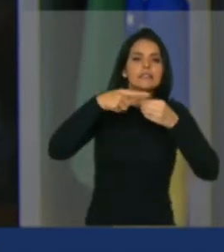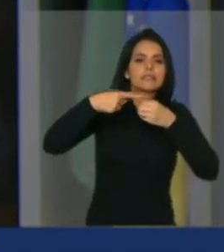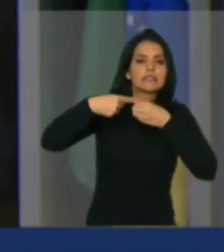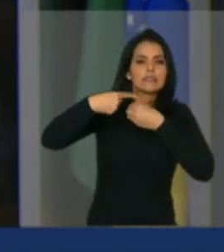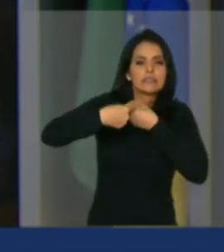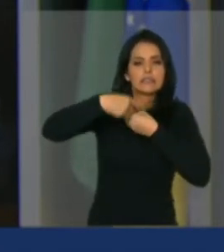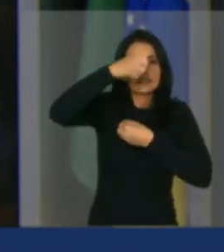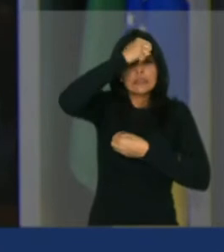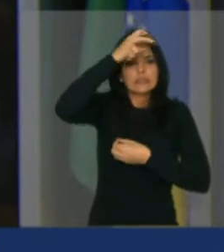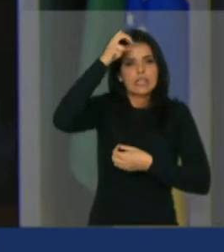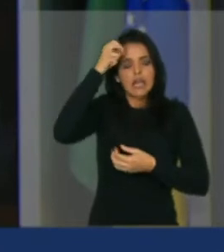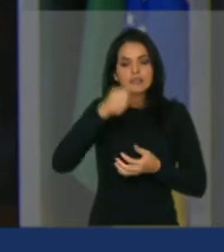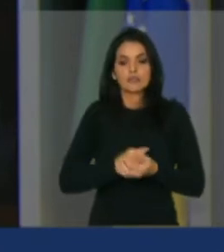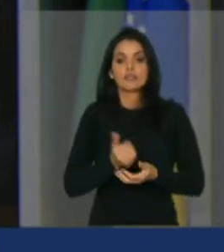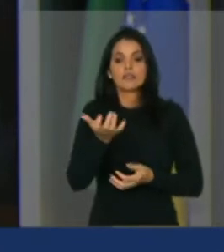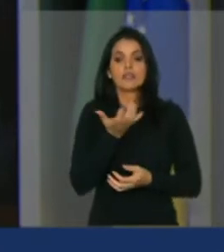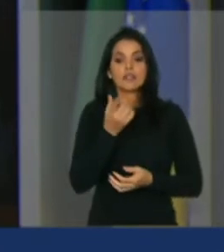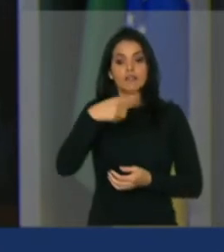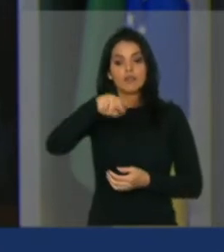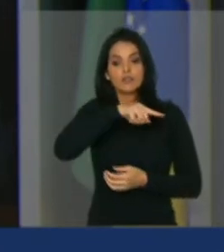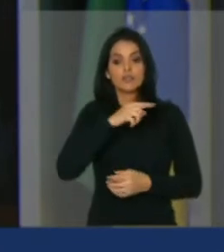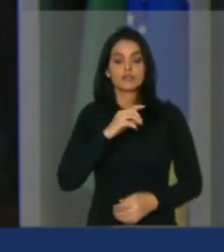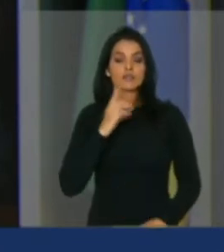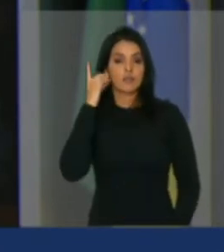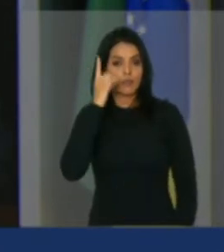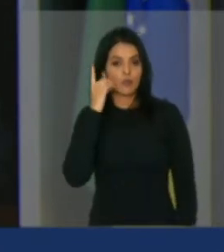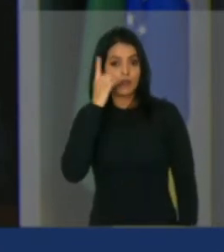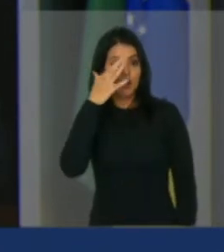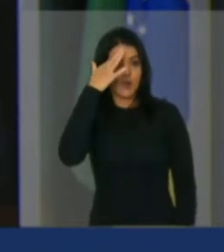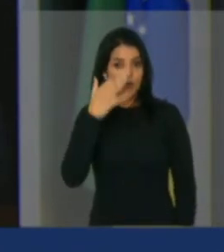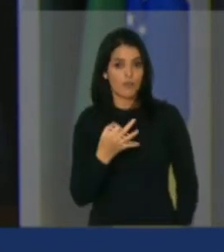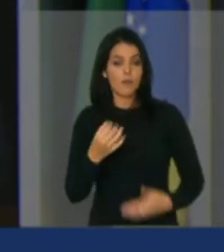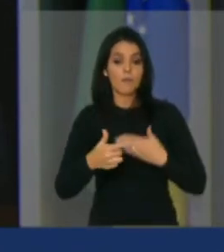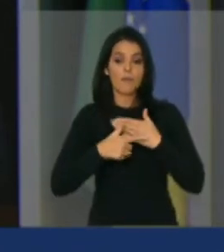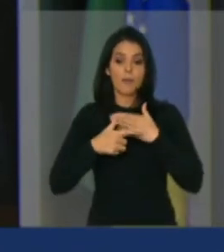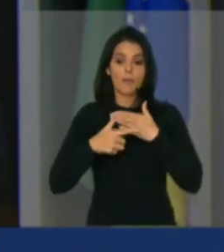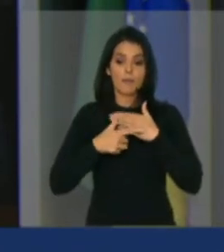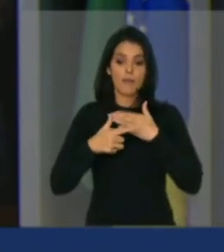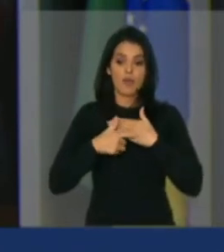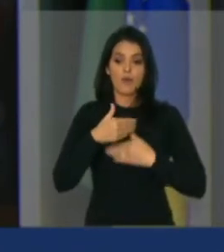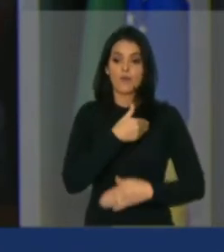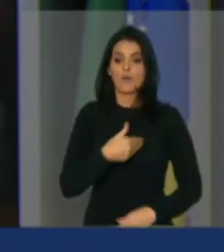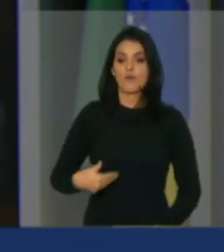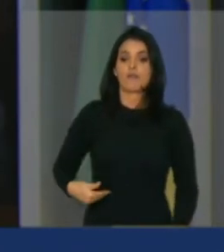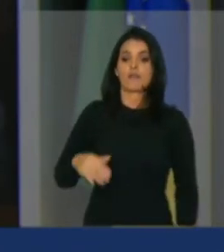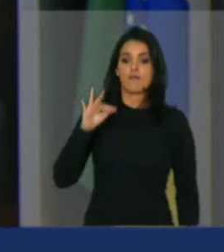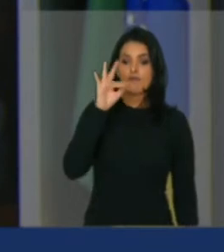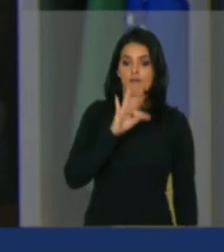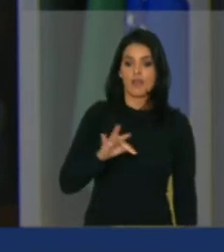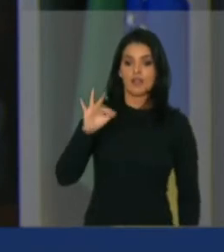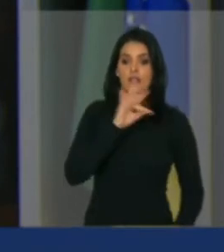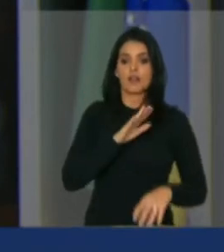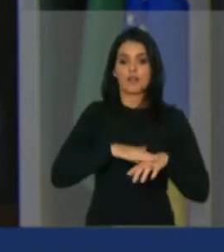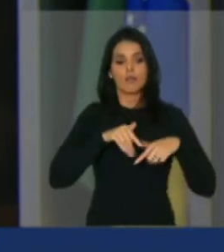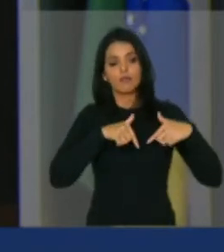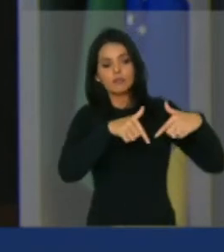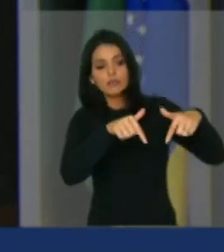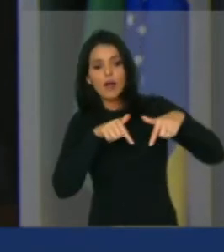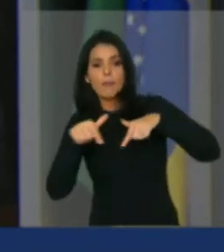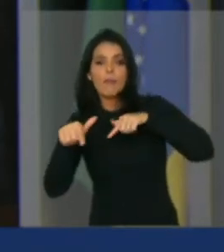PARLAMENTARES COMPREENDESSEM O RELEVANTE PAPEL QUE O GOVERNO FEDERAL TEM A EXERCIDO NA VIDA DAS PESSOAS, E ESPECIALMENTE, NA EXECUÇÃO DE POLÍTICAS